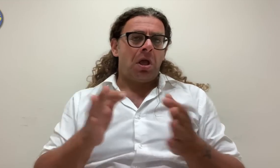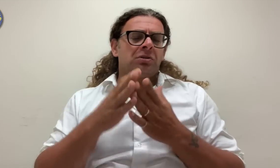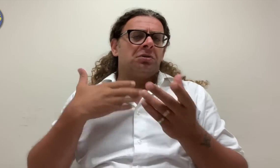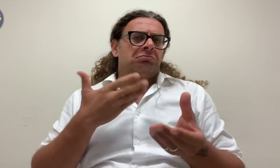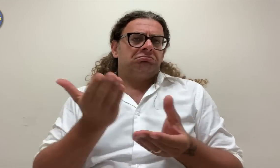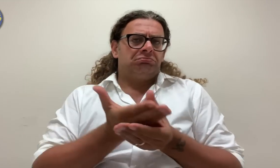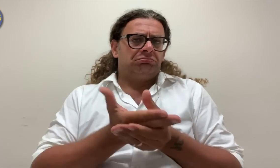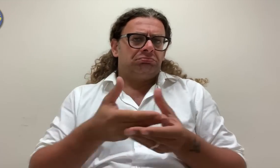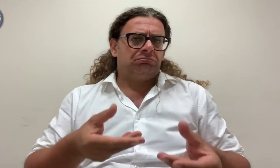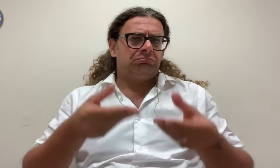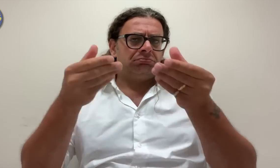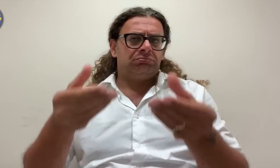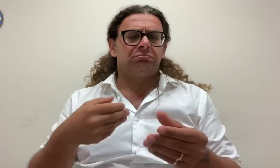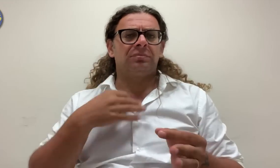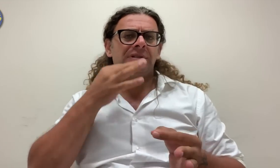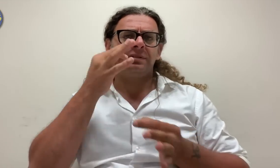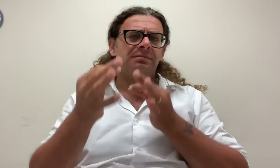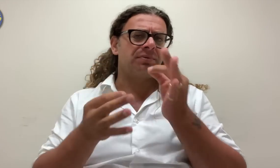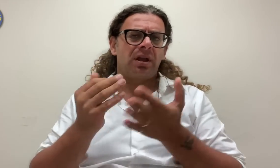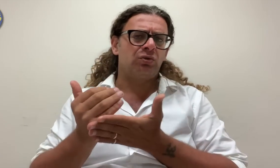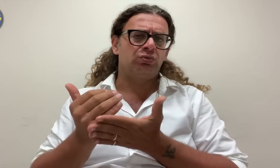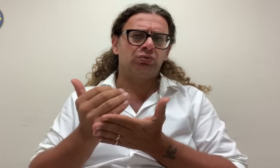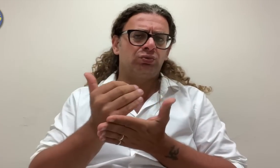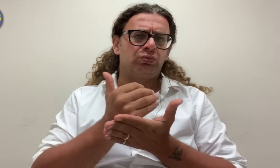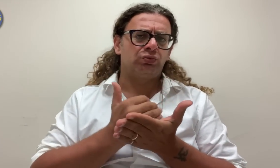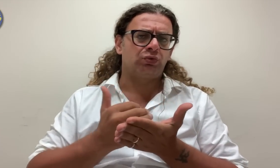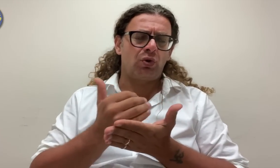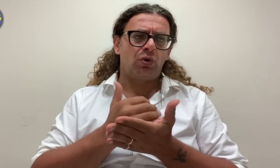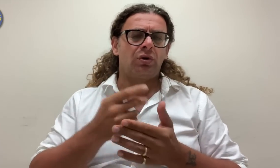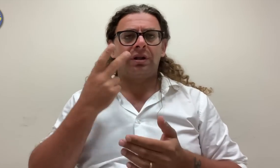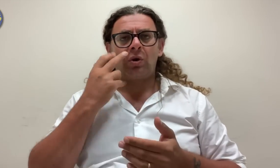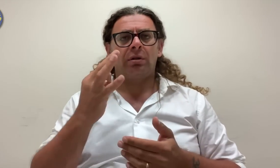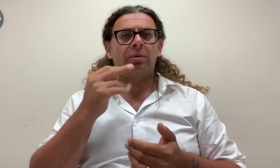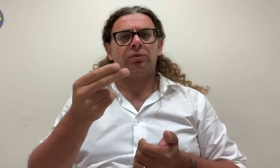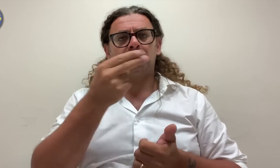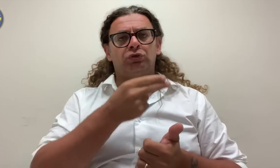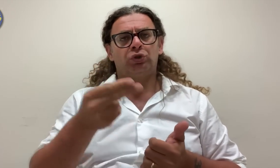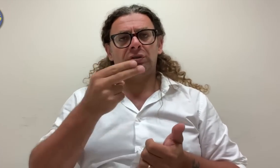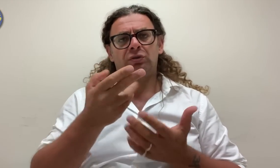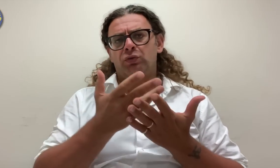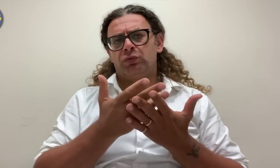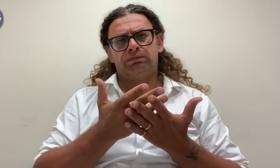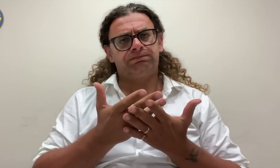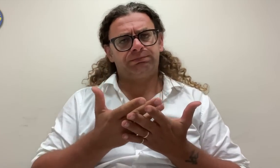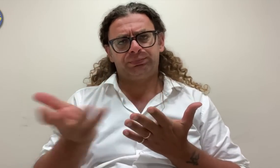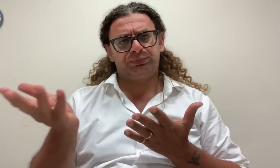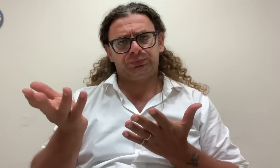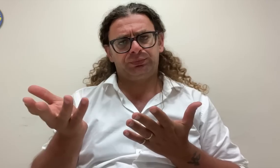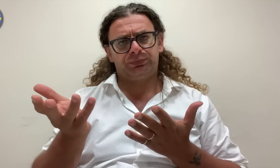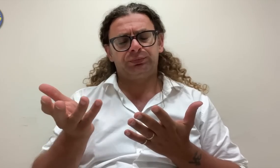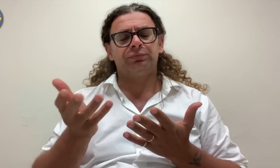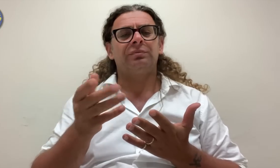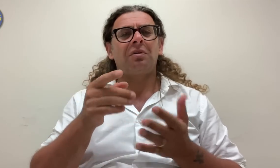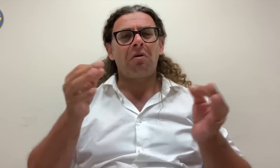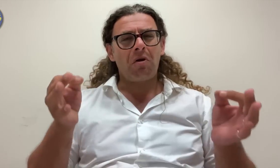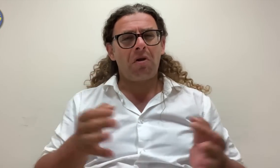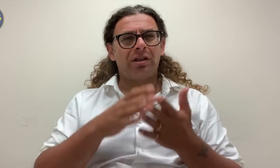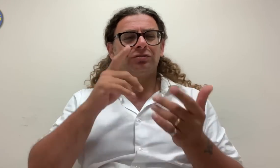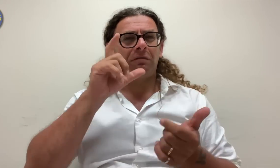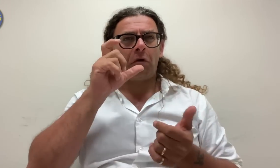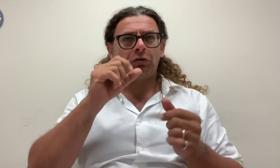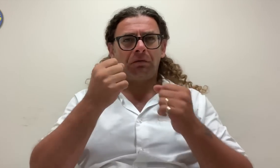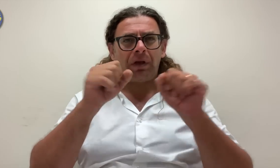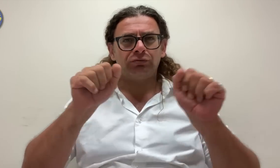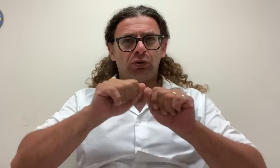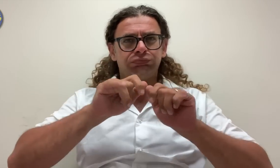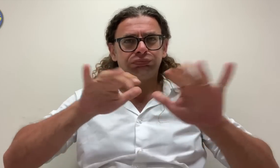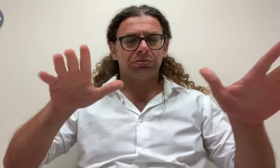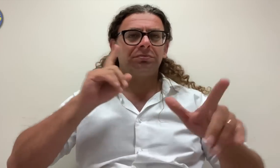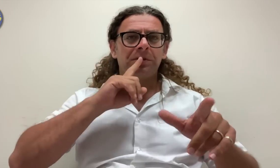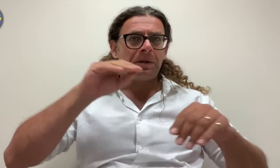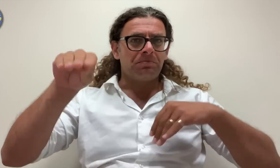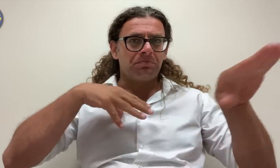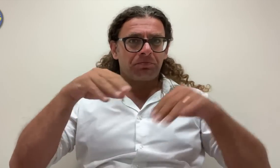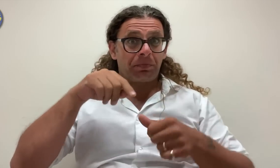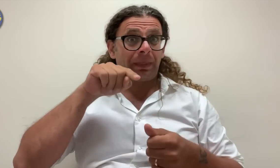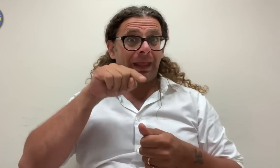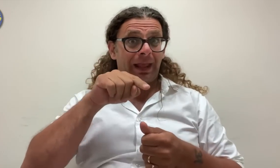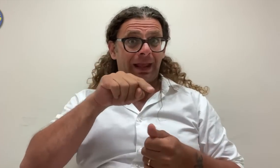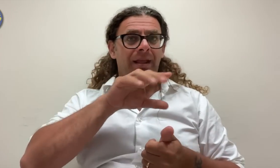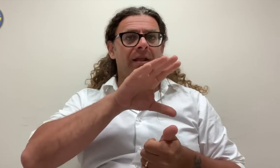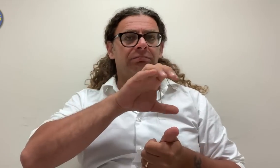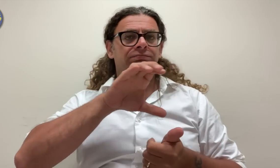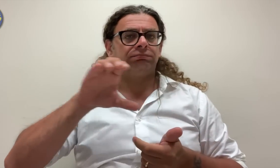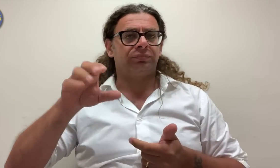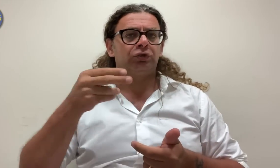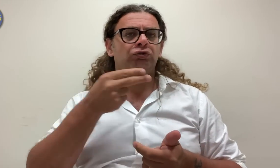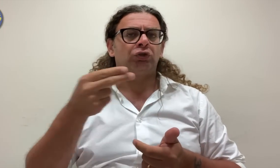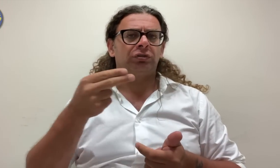Presidente tutta la documentazione attestante la scarsa qualità del servizio di sottotitolazione RAI, tutte le segnalazioni pervenute, gli screenshot dai quali si